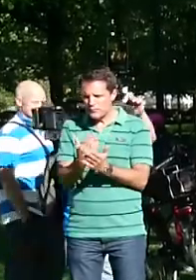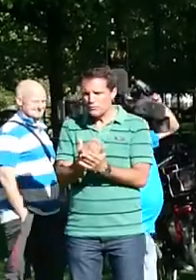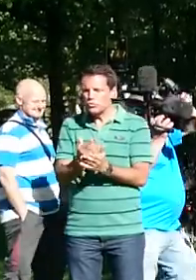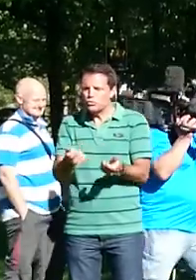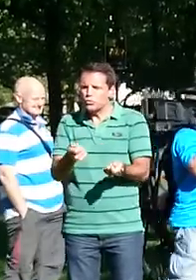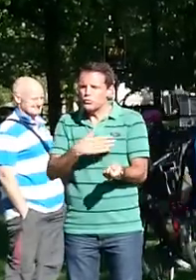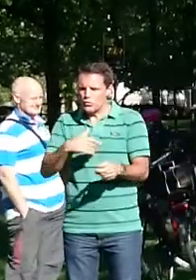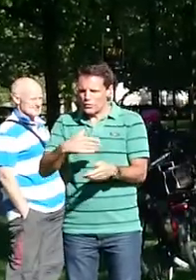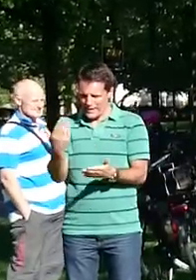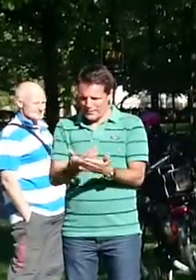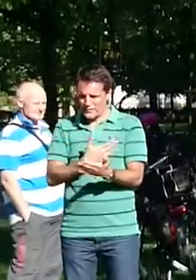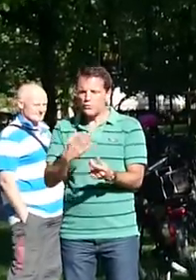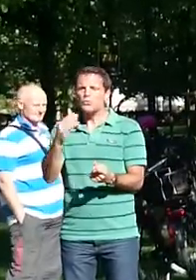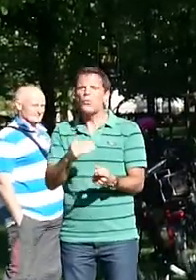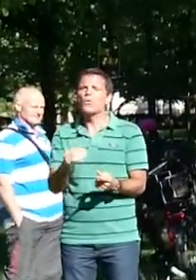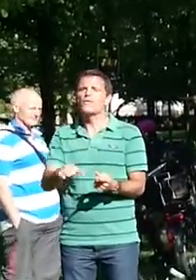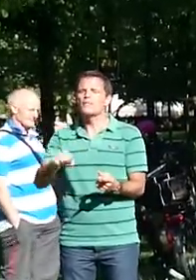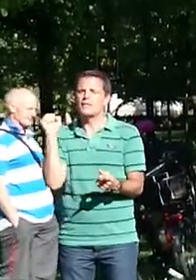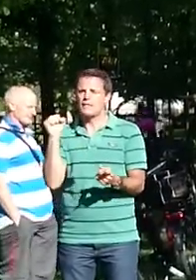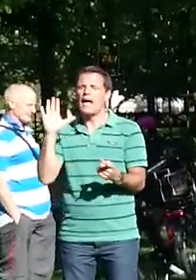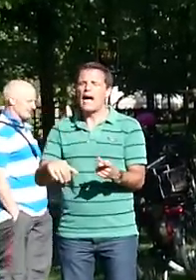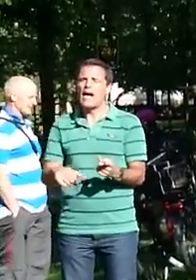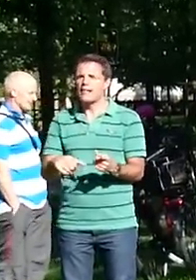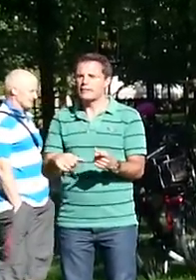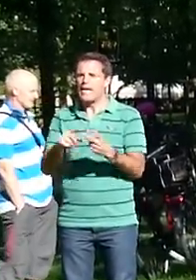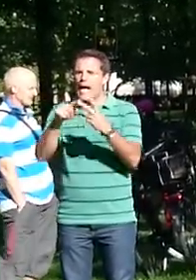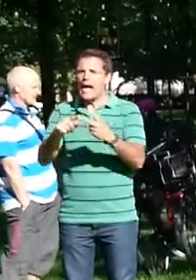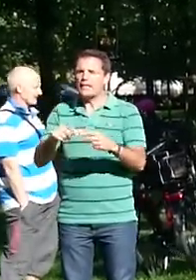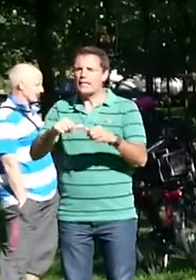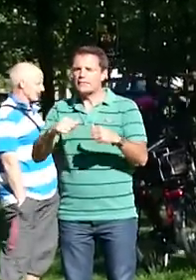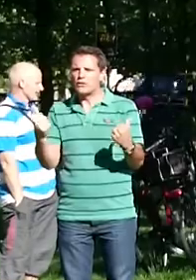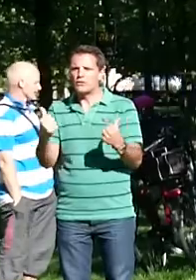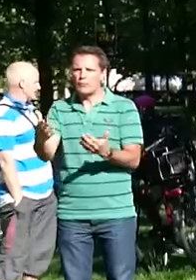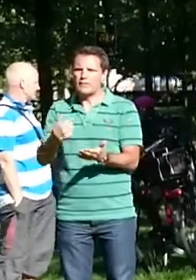så hade Feministiskt initiativ varit det andra största partiet med 17%.